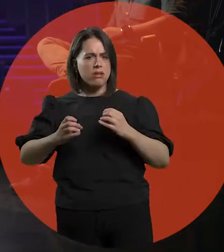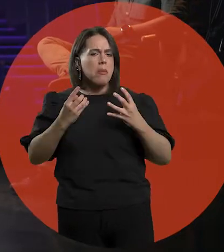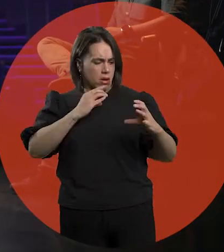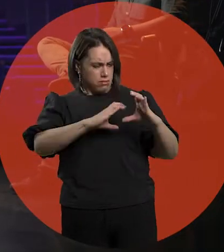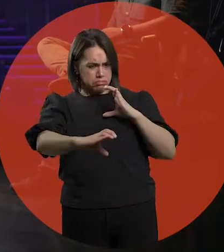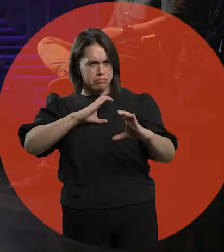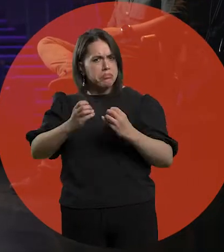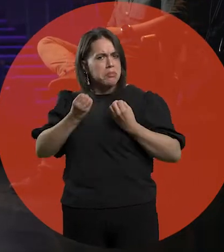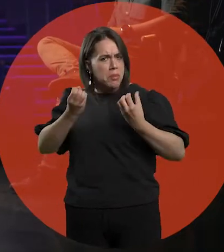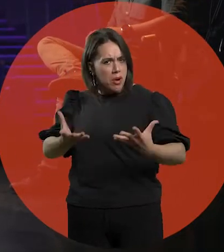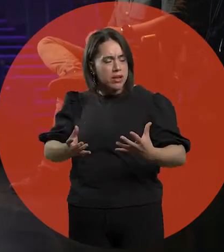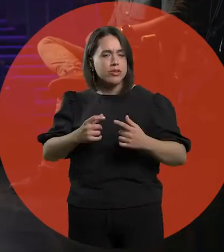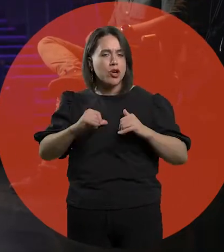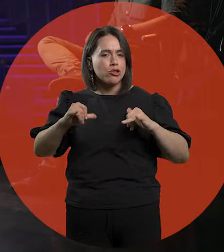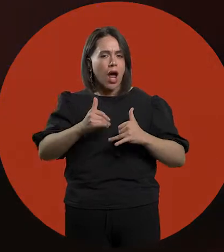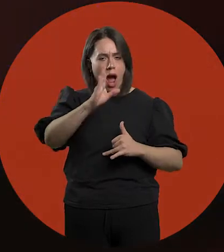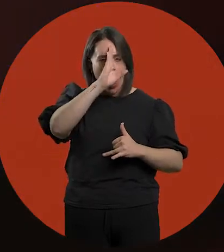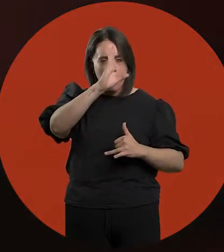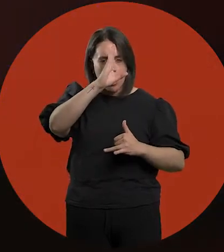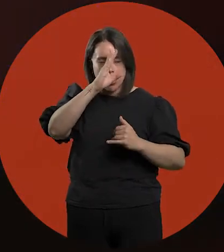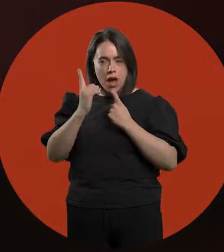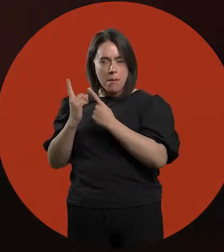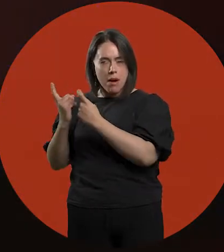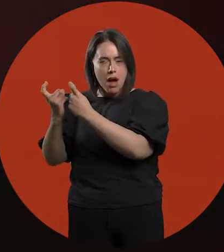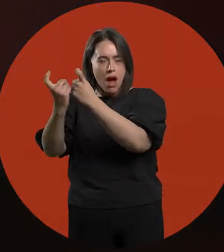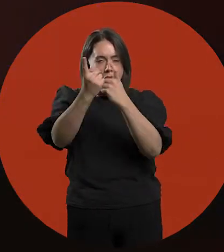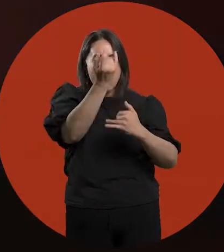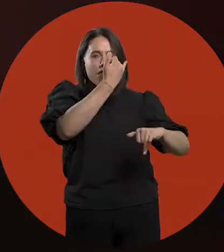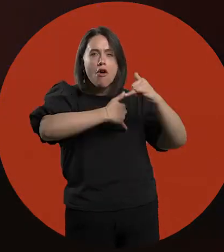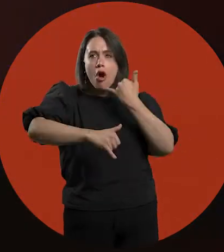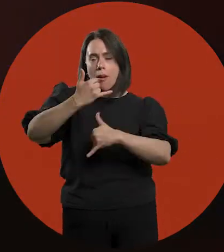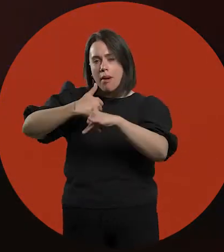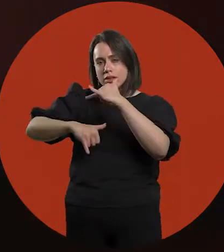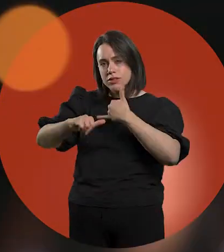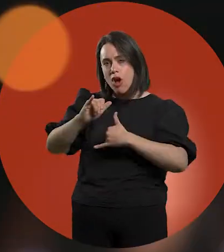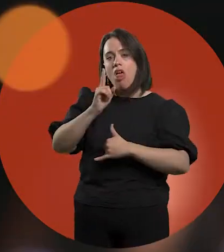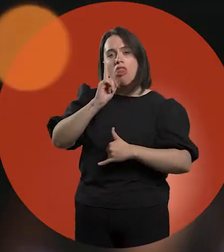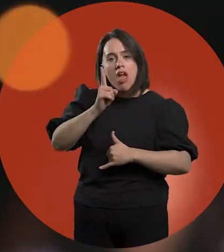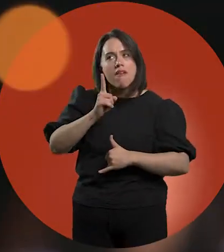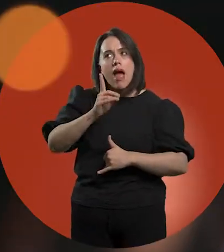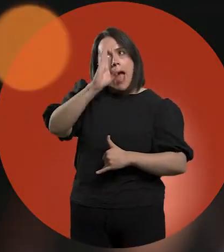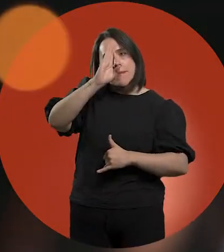Porque siento que ya adquirido el conocimiento, la información, también hay que saberla compartir,